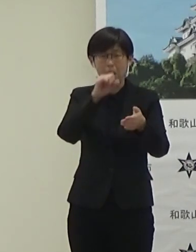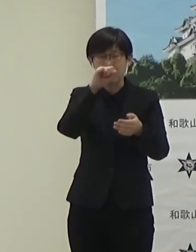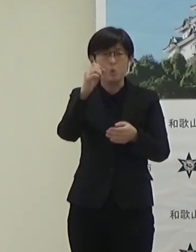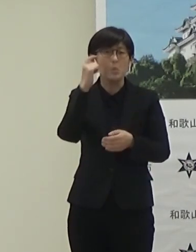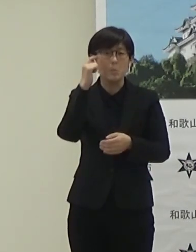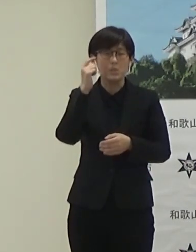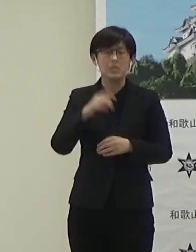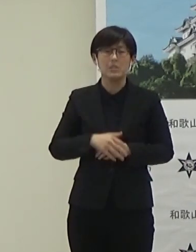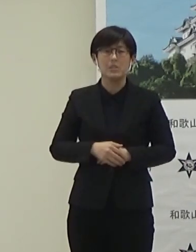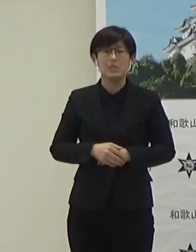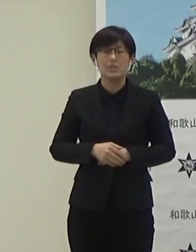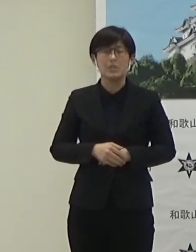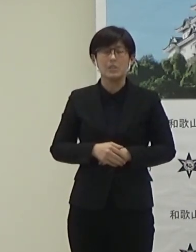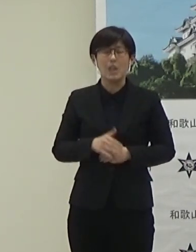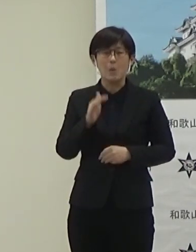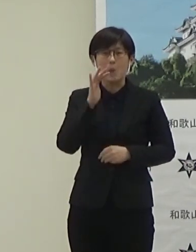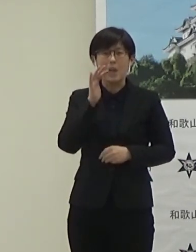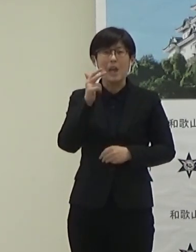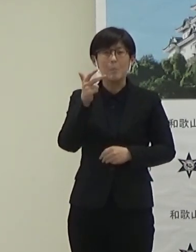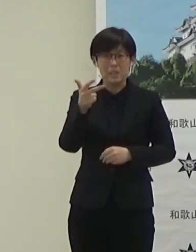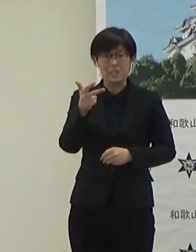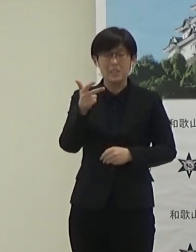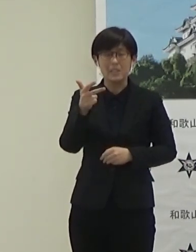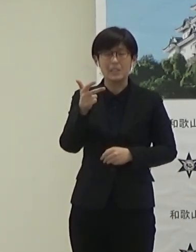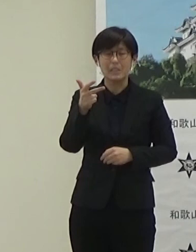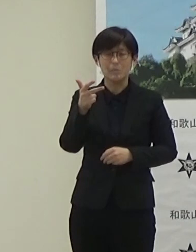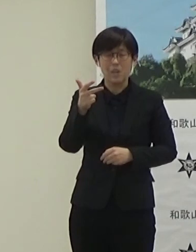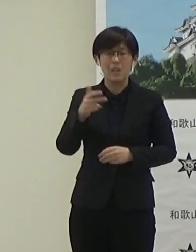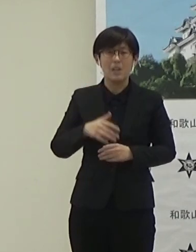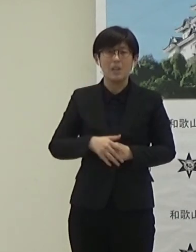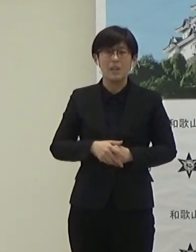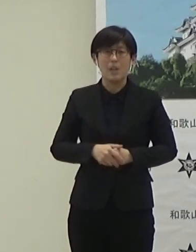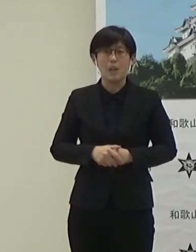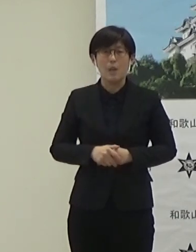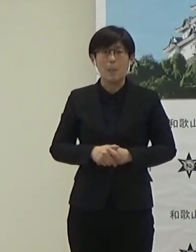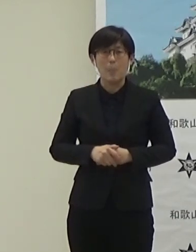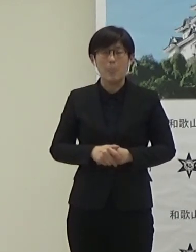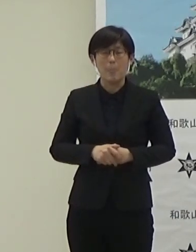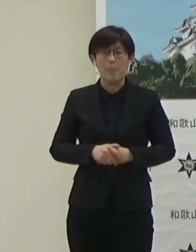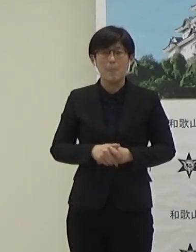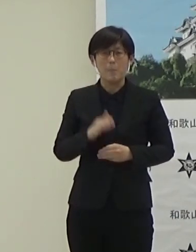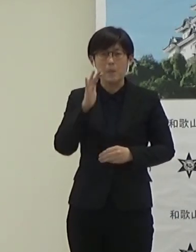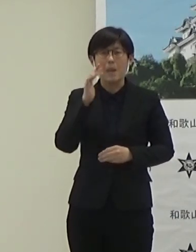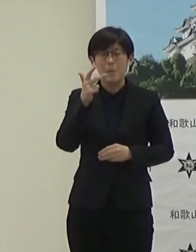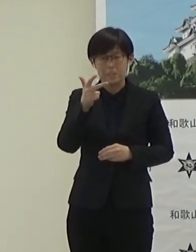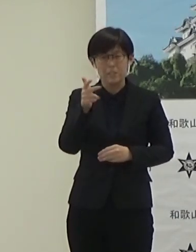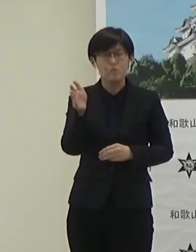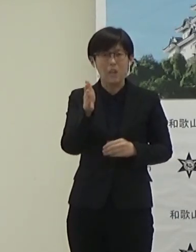もともとこの和歌山環状っていうのを言ってるのは和歌山市ぐらいの都市規模